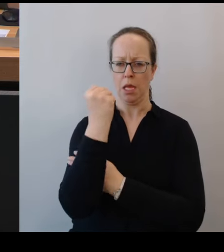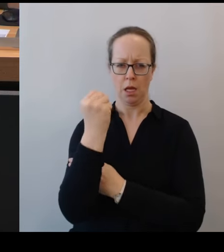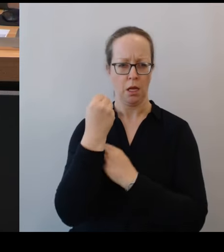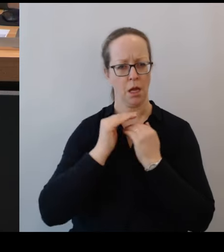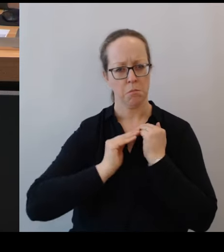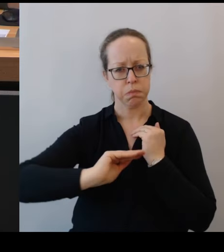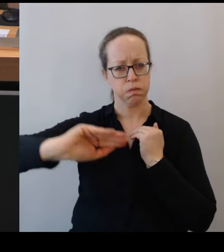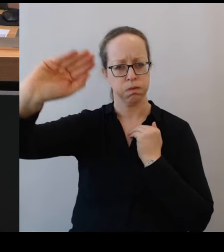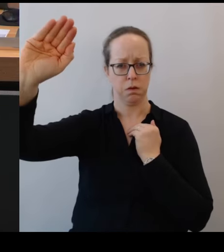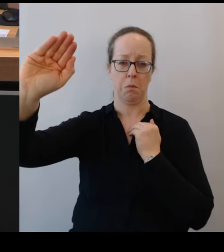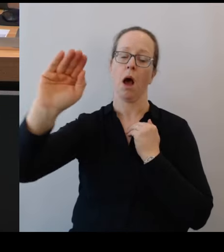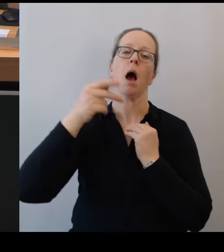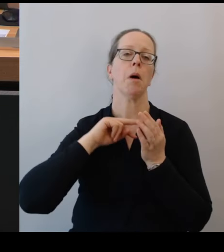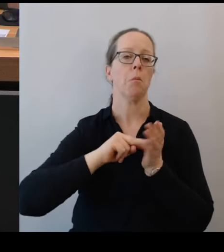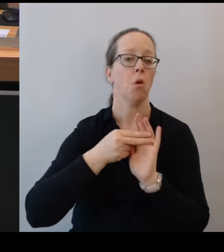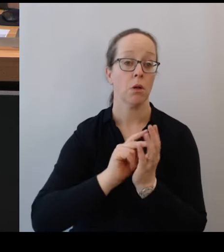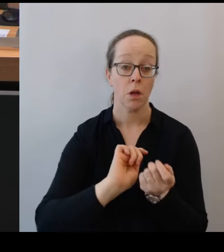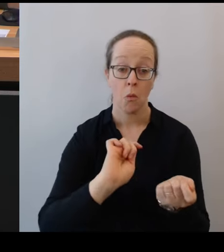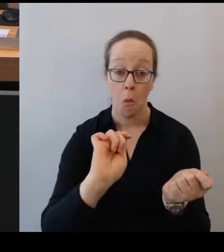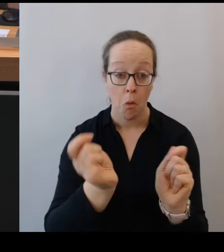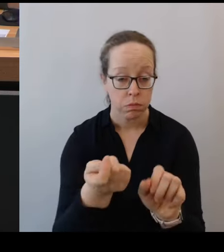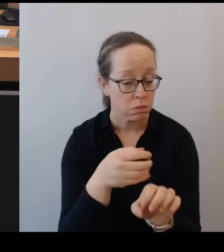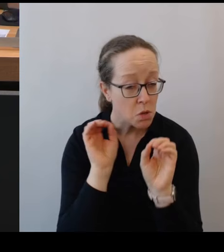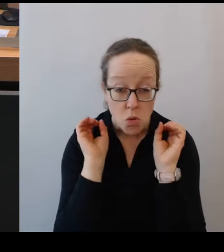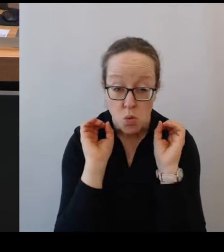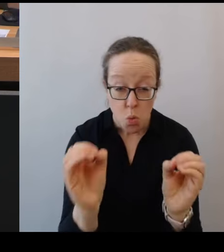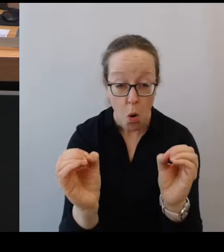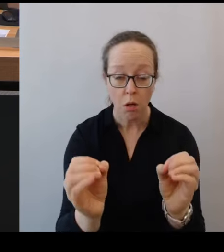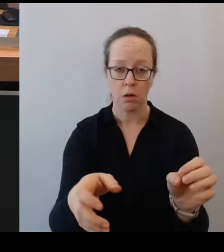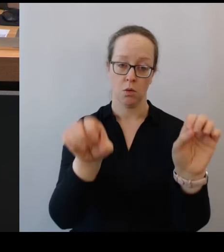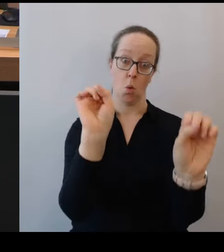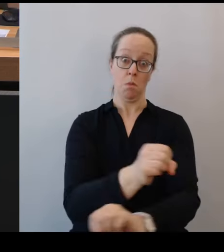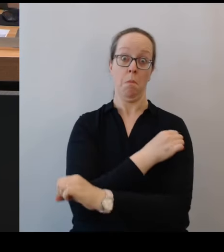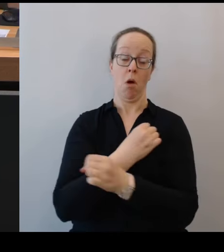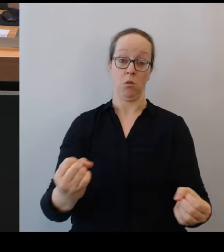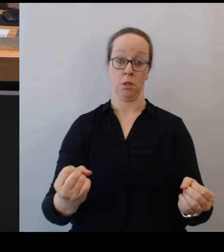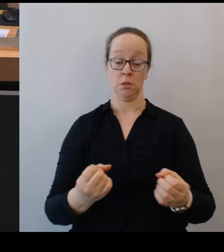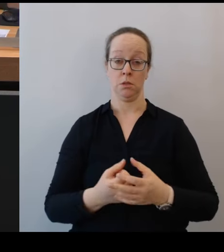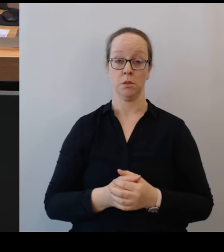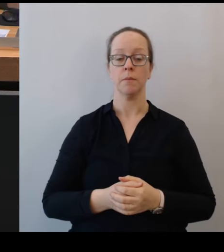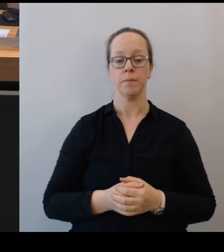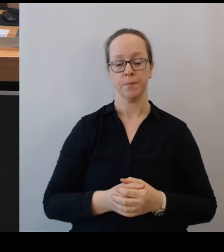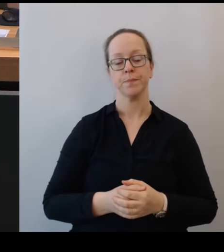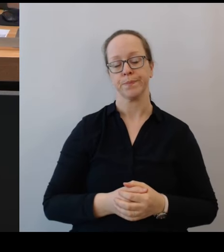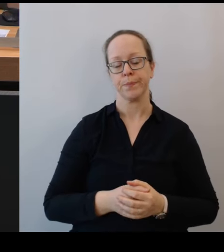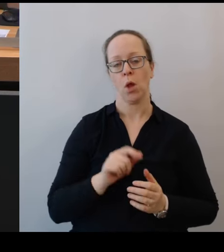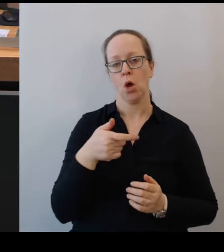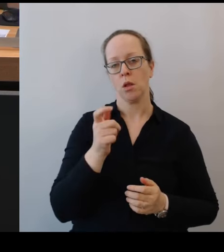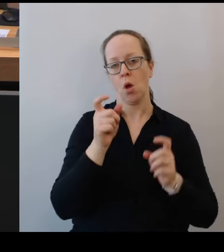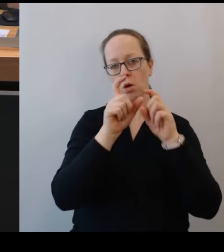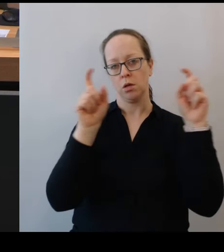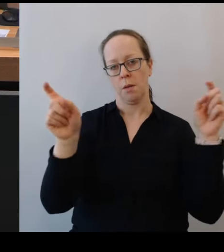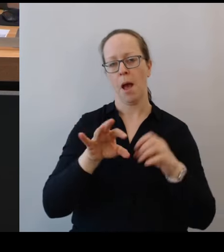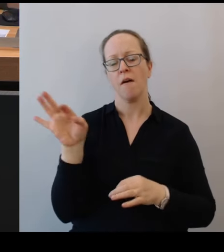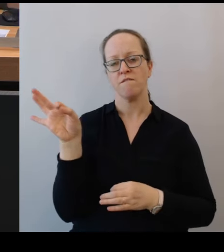Wir reden so auch heute absolut zu Recht über die faschistischen Umtriebe der AfD. Und ich bin fest davon überzeugt, dass wir ein